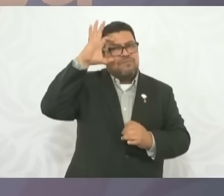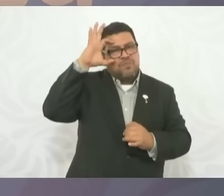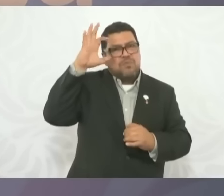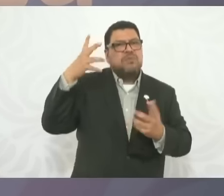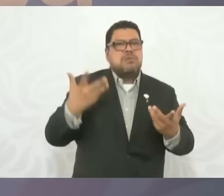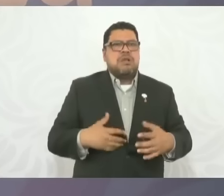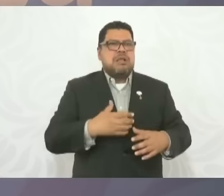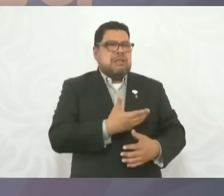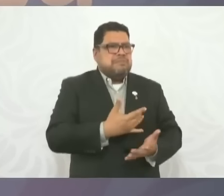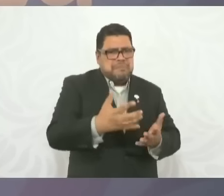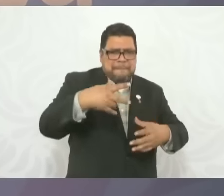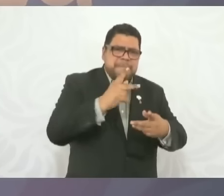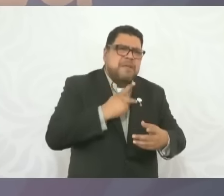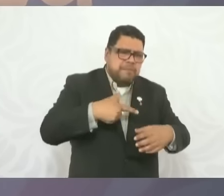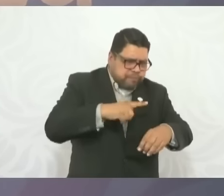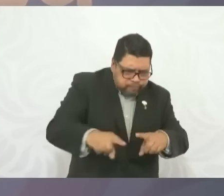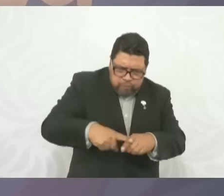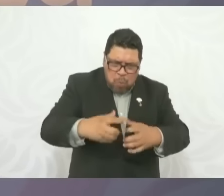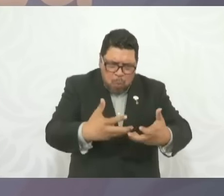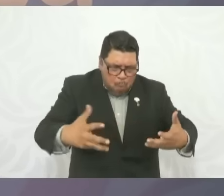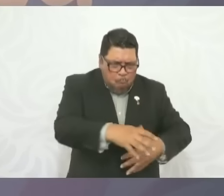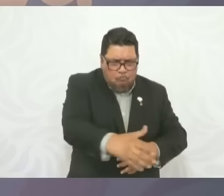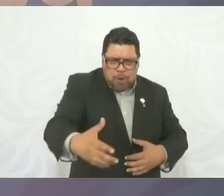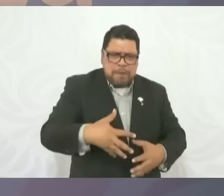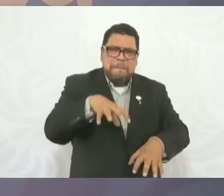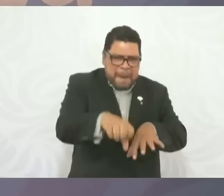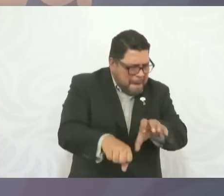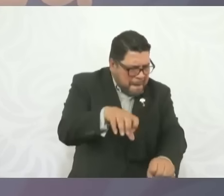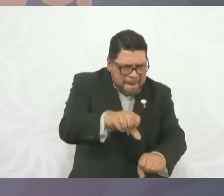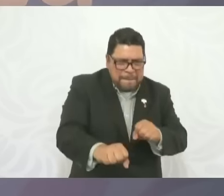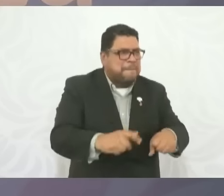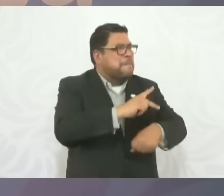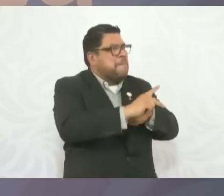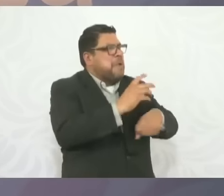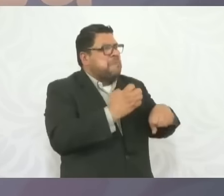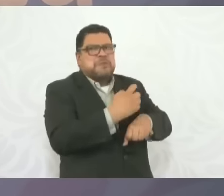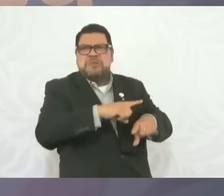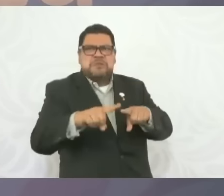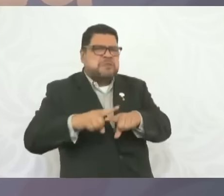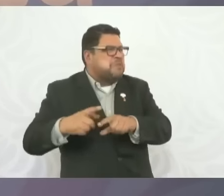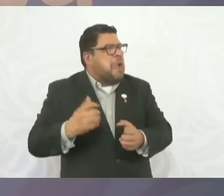petroleros para entregar la riqueza petrolera al extranjero y se abandonó el procesamiento de